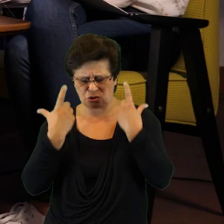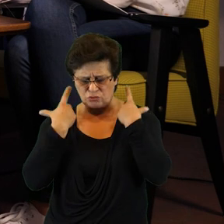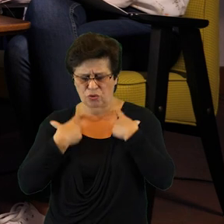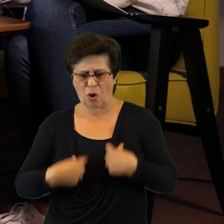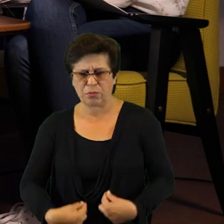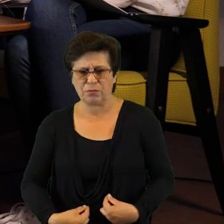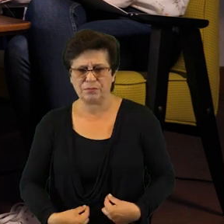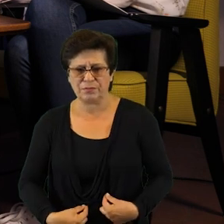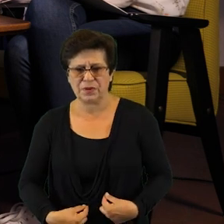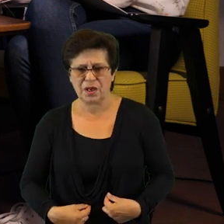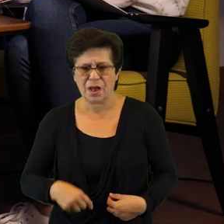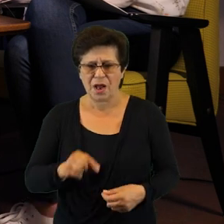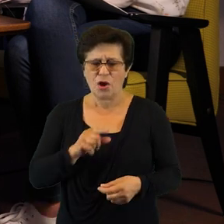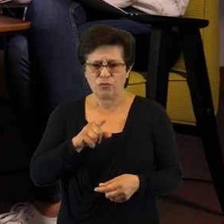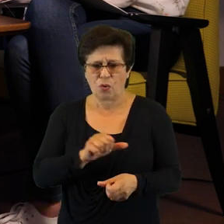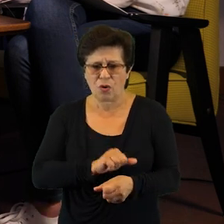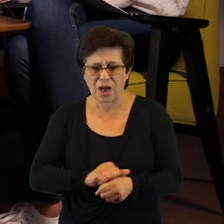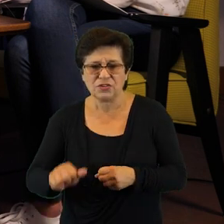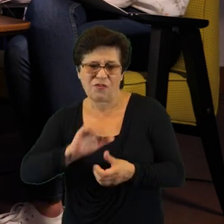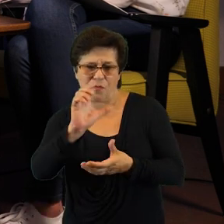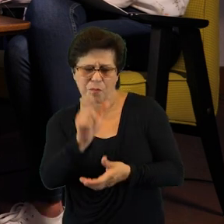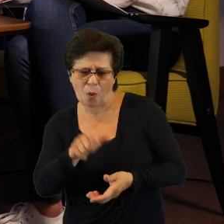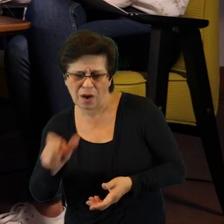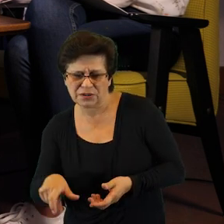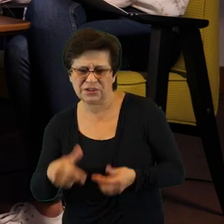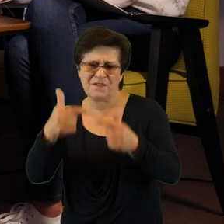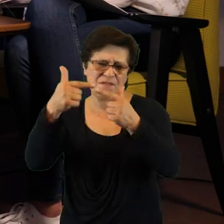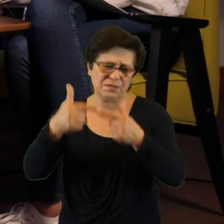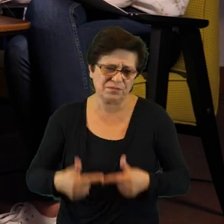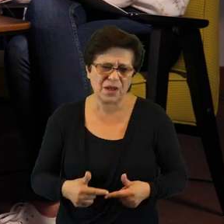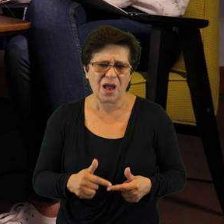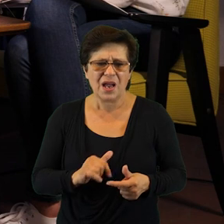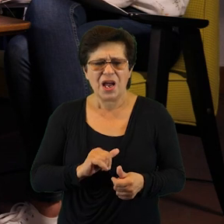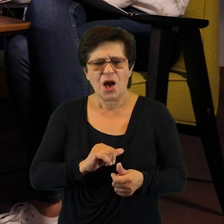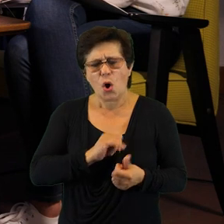która jest klasyczna, może nawet manieryczna, może nawet archaiczna, ale tu pisze Barańczak: